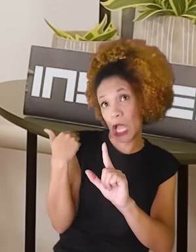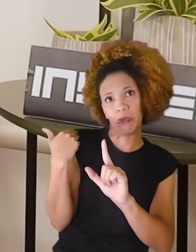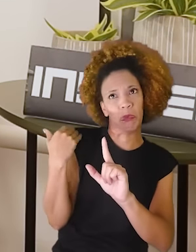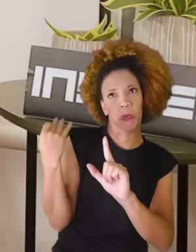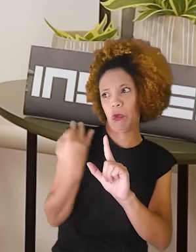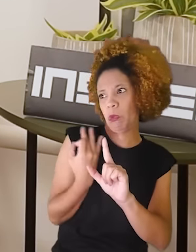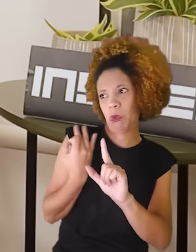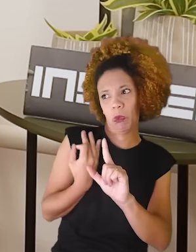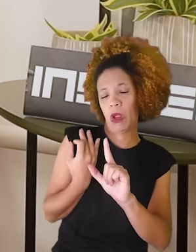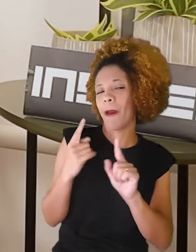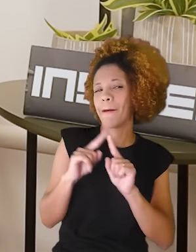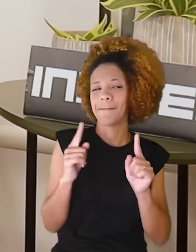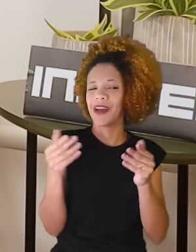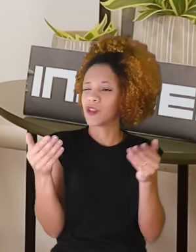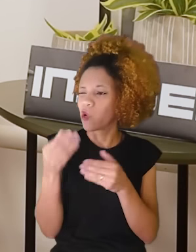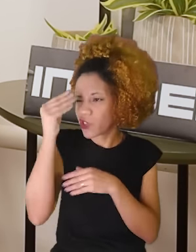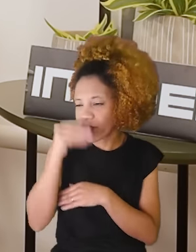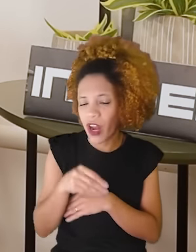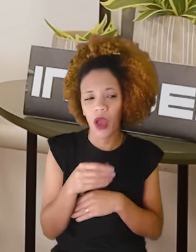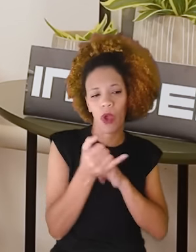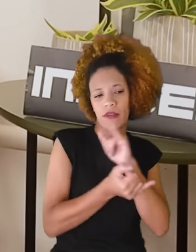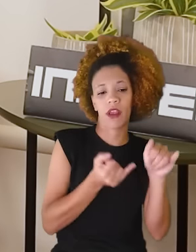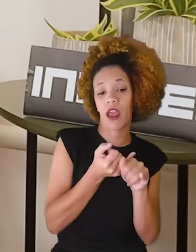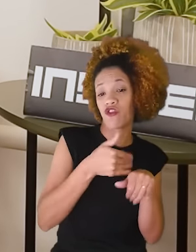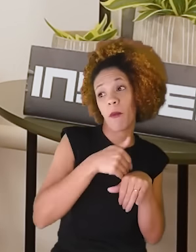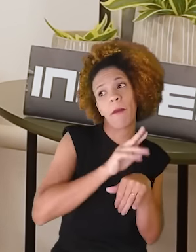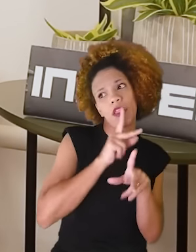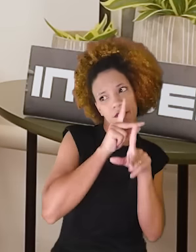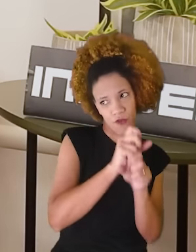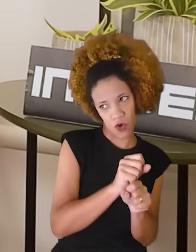eu acho que a internet é muito mais forte hoje acho que a tendência é os artistas de televisão